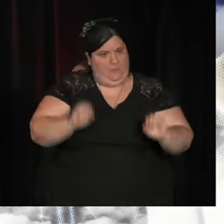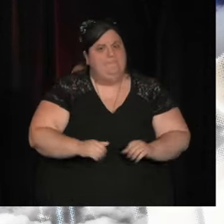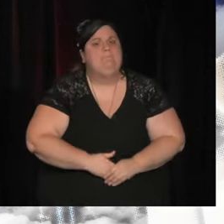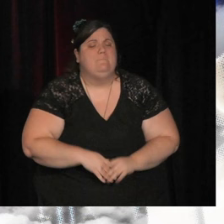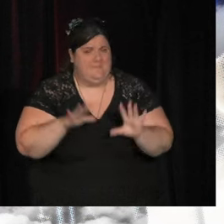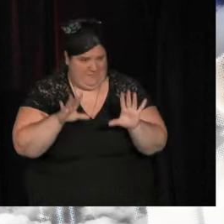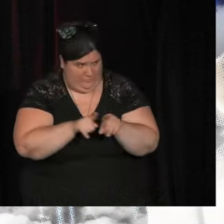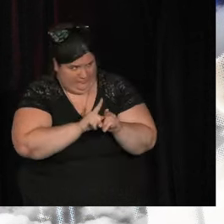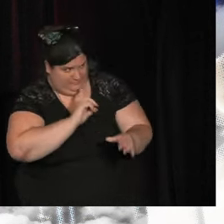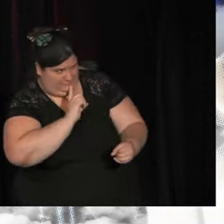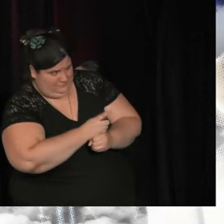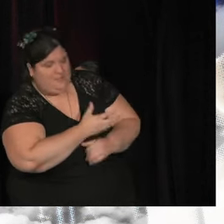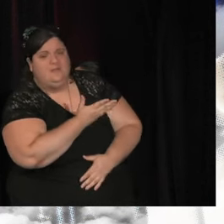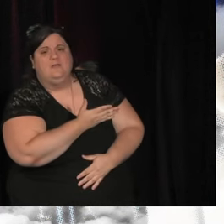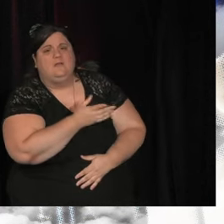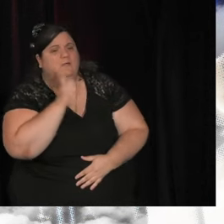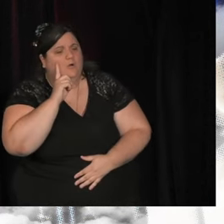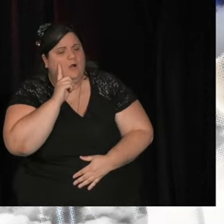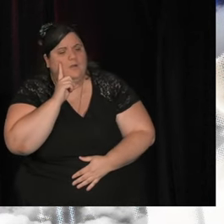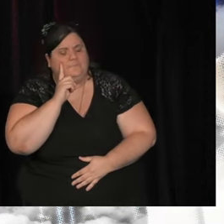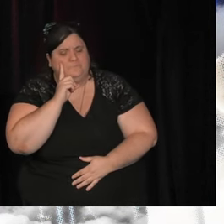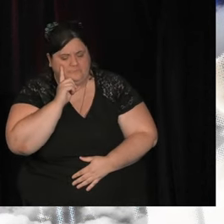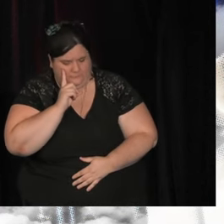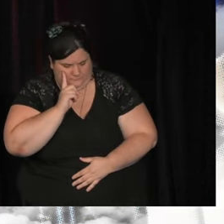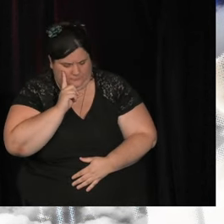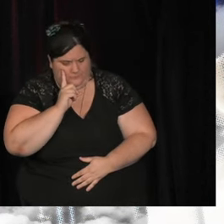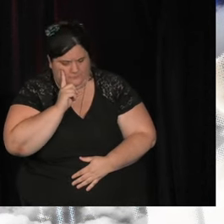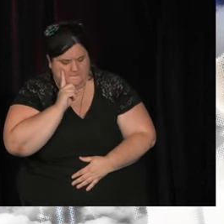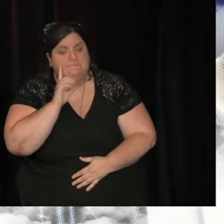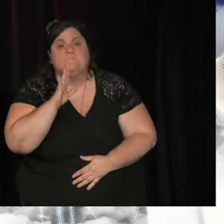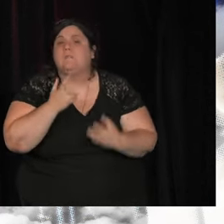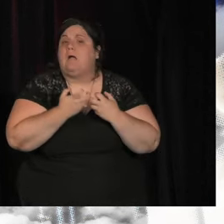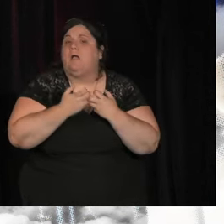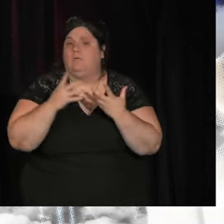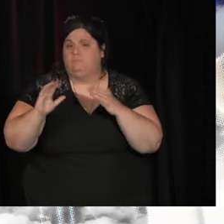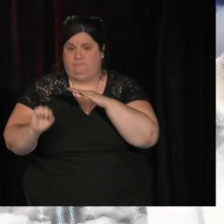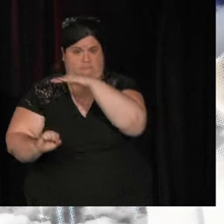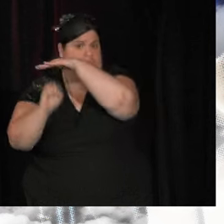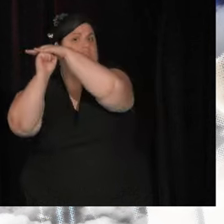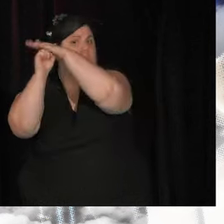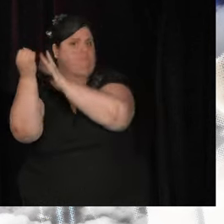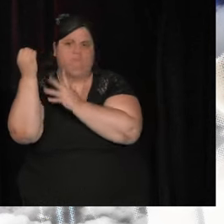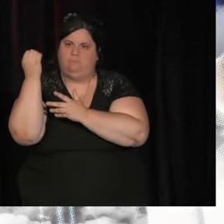ce n'était plus possible de tomber sur des doublons, à un moment où on avait, si on avait un truc légendaire, c'était forcément un qu'on n'avait pas.